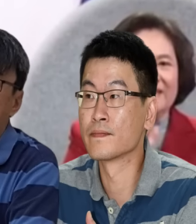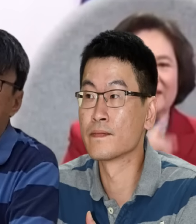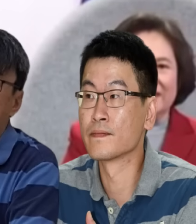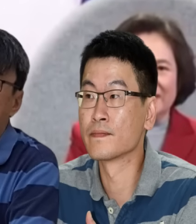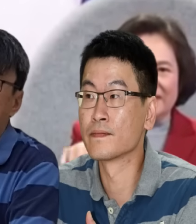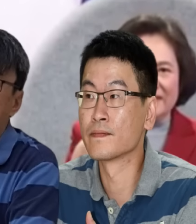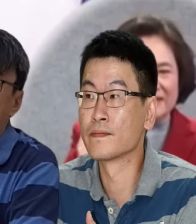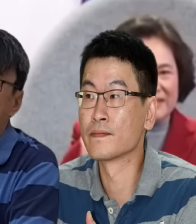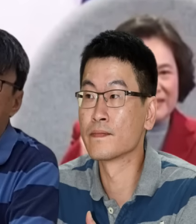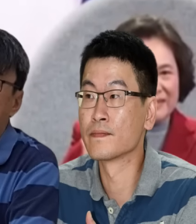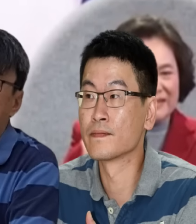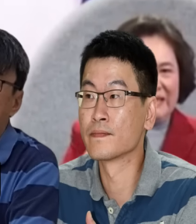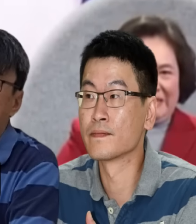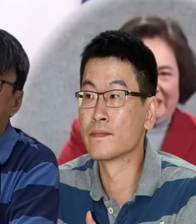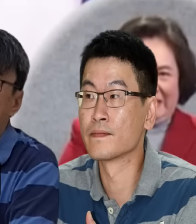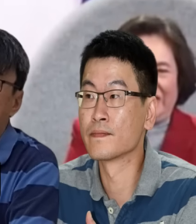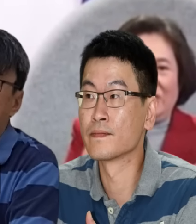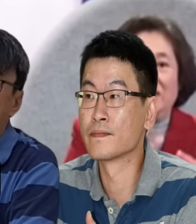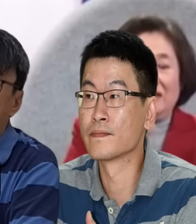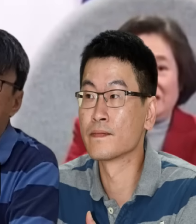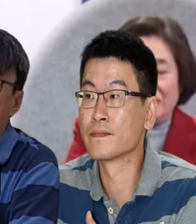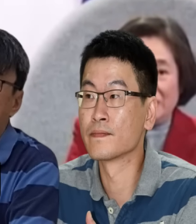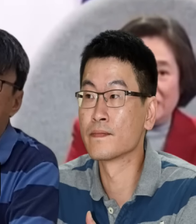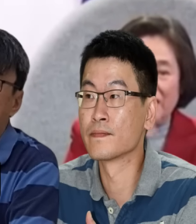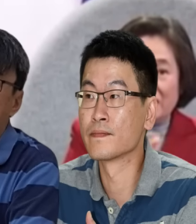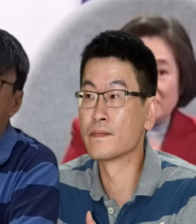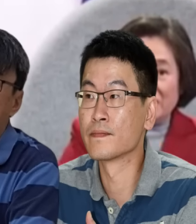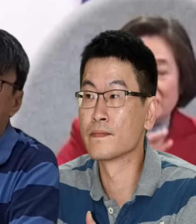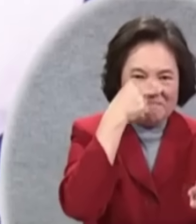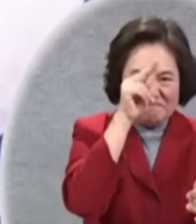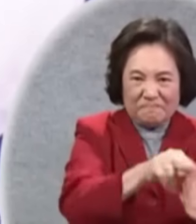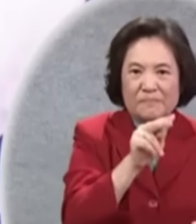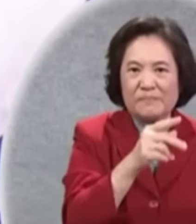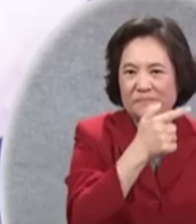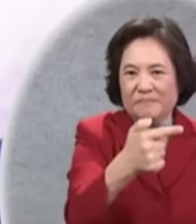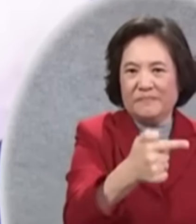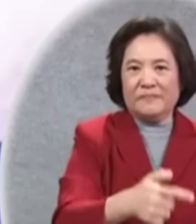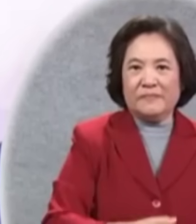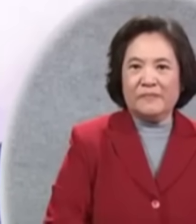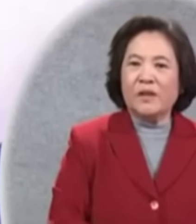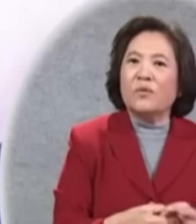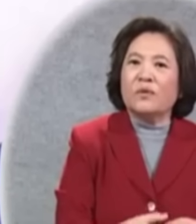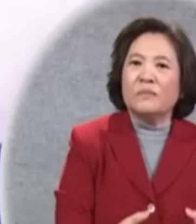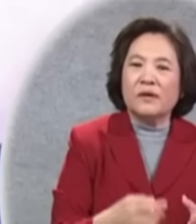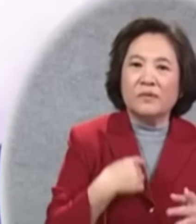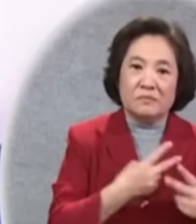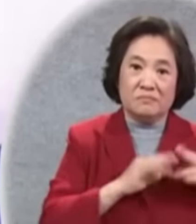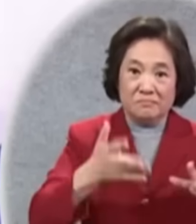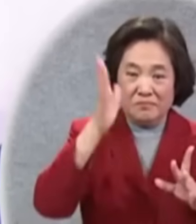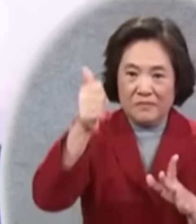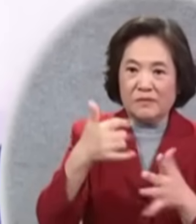沐猴而冠 猴子戴著個帽子 他以為是人咧 這就是我們蔡英文民進黨用的